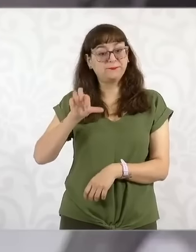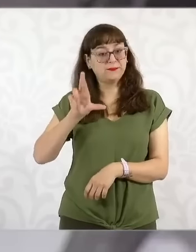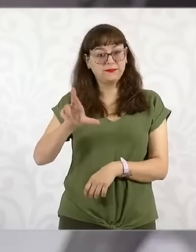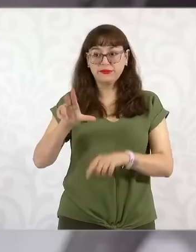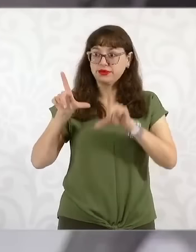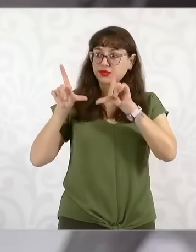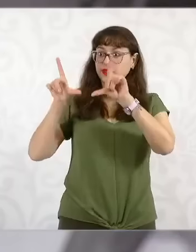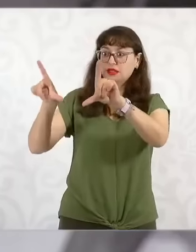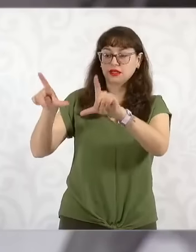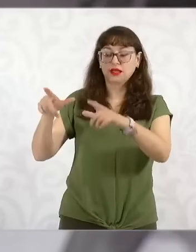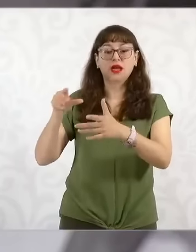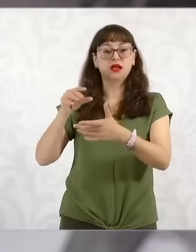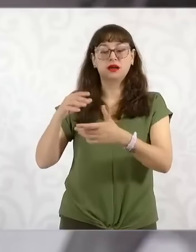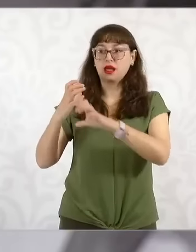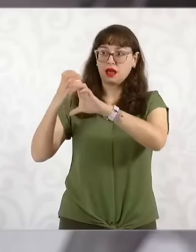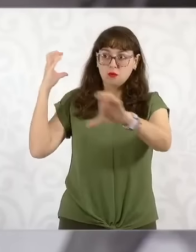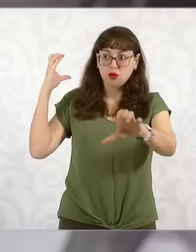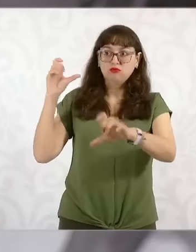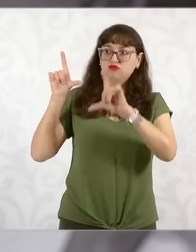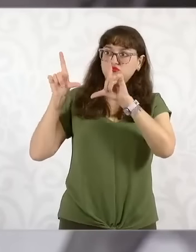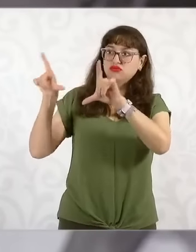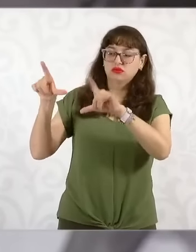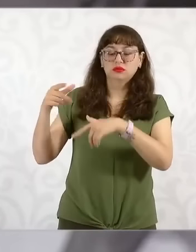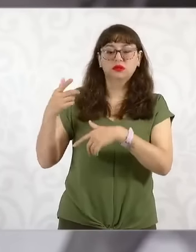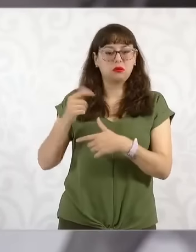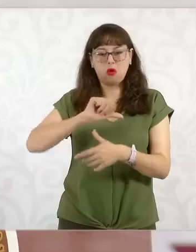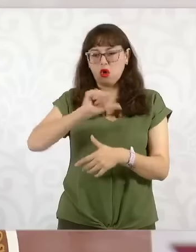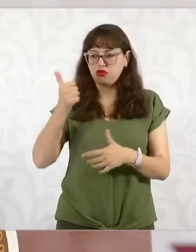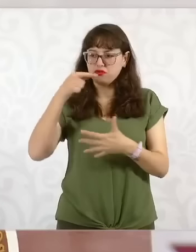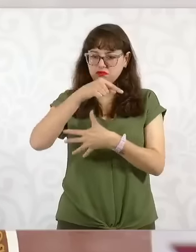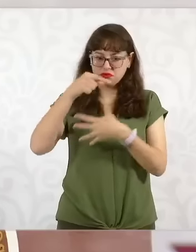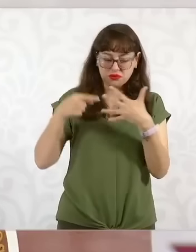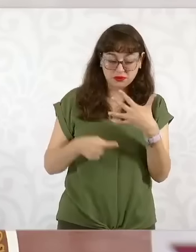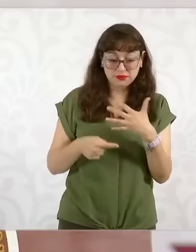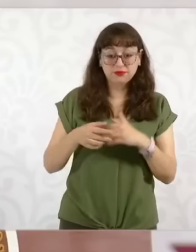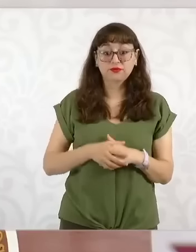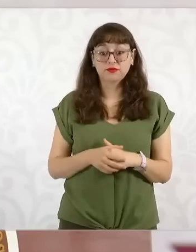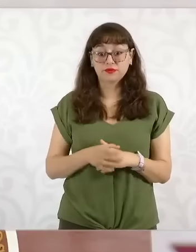de información que se han desarrollado dentro del gobierno de México. Si hay una ilegalidad,